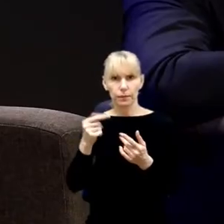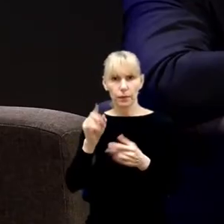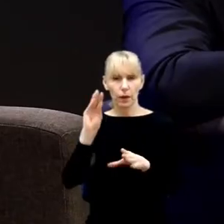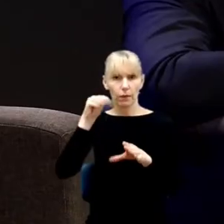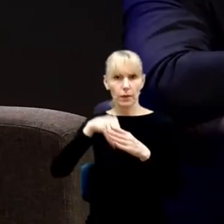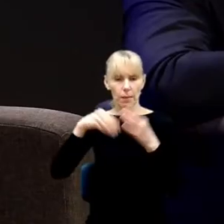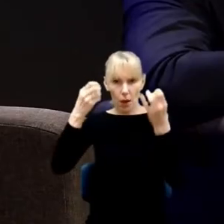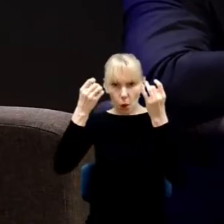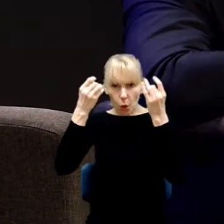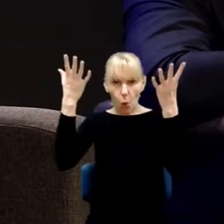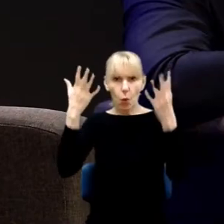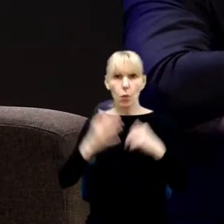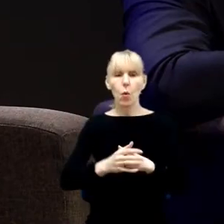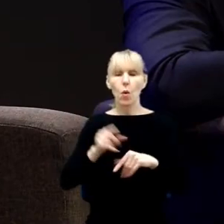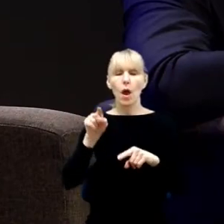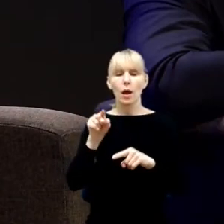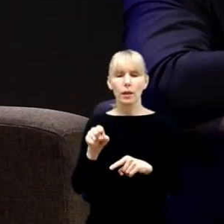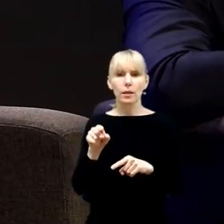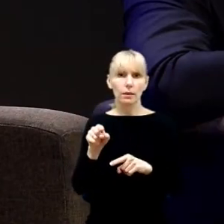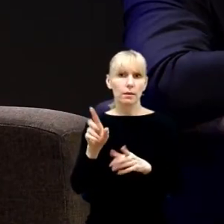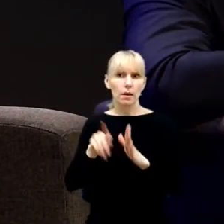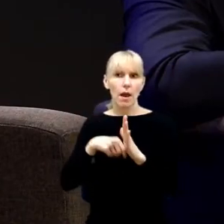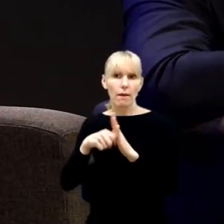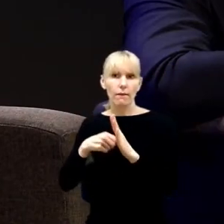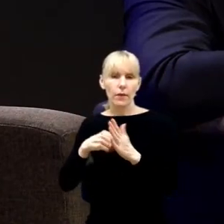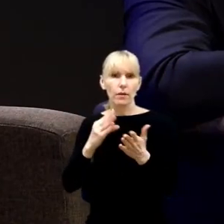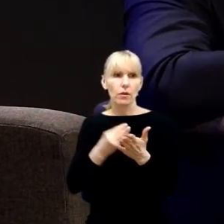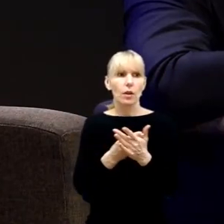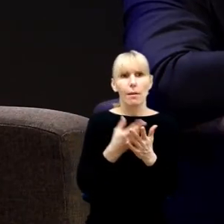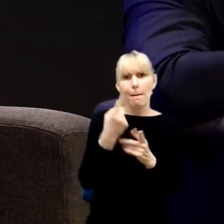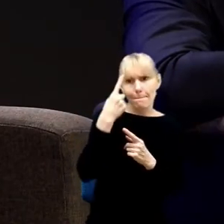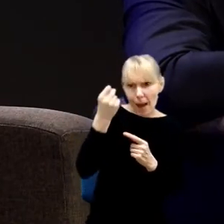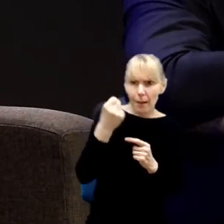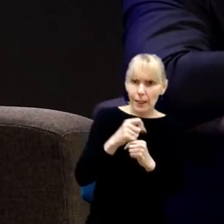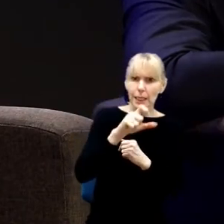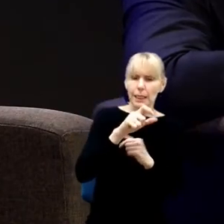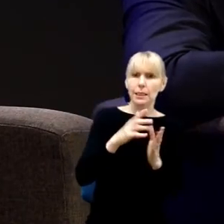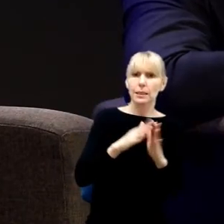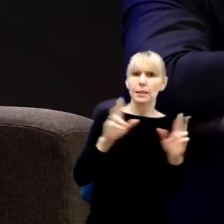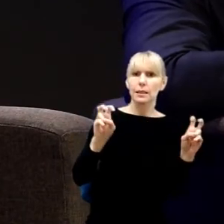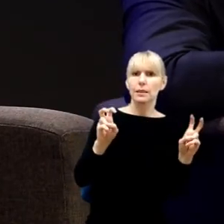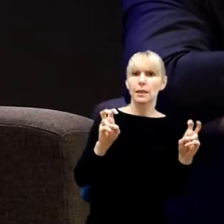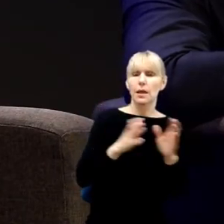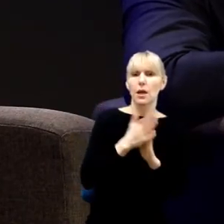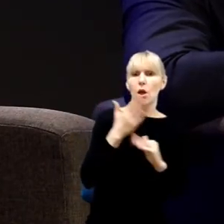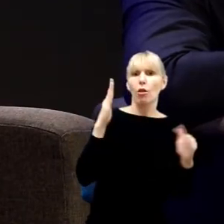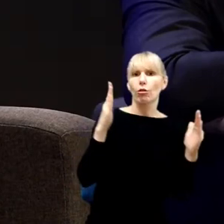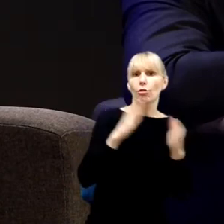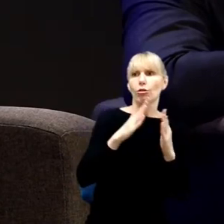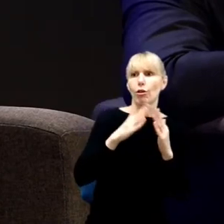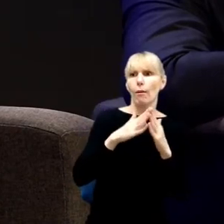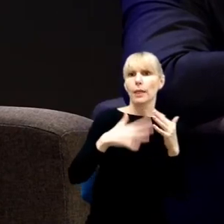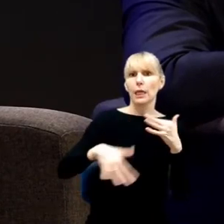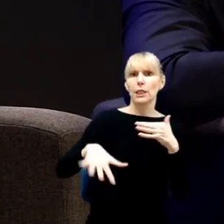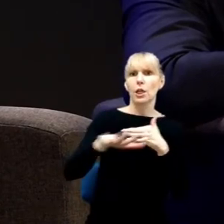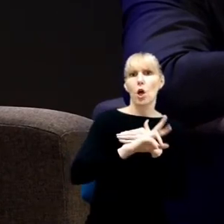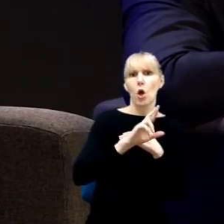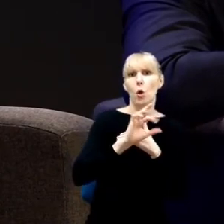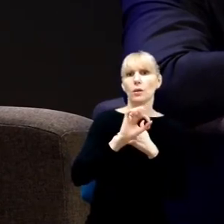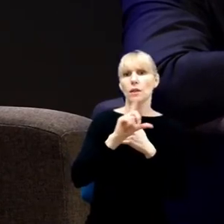i tak jak Cudowne Lata i Dom nad Rozlewiskiem, to jest jakiś znany produkt